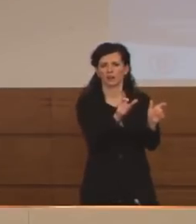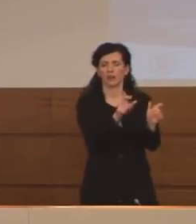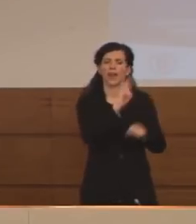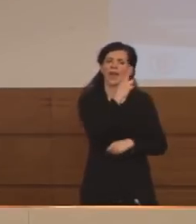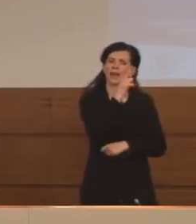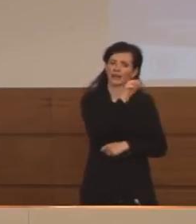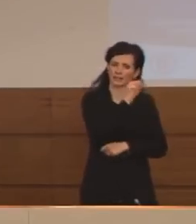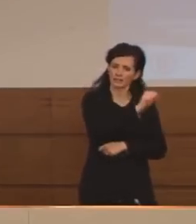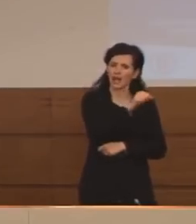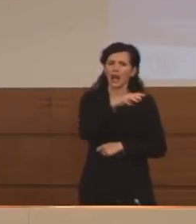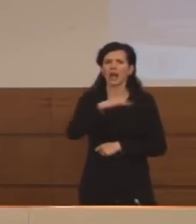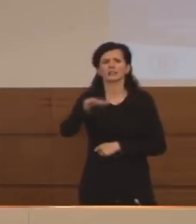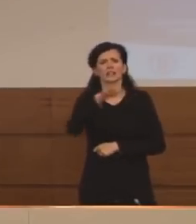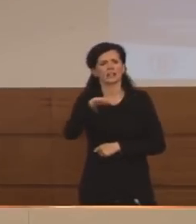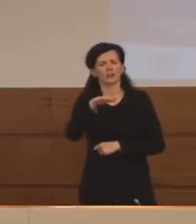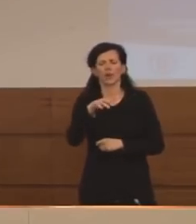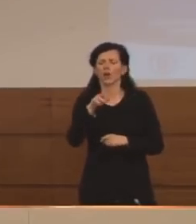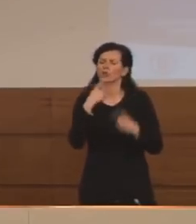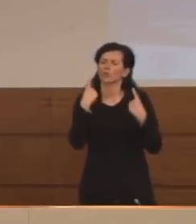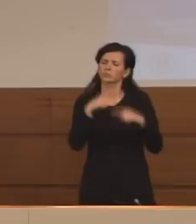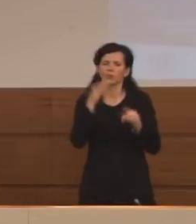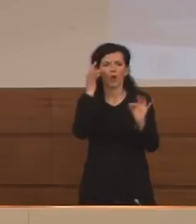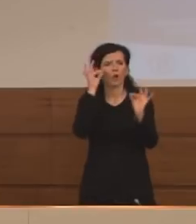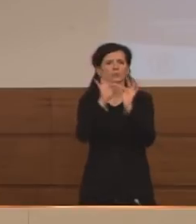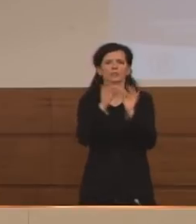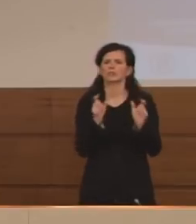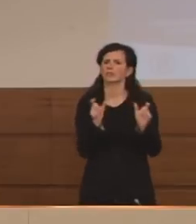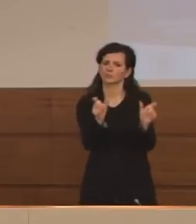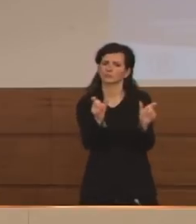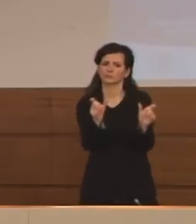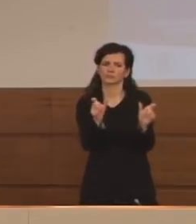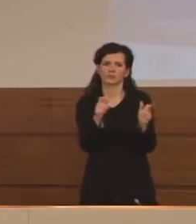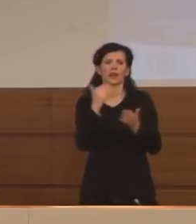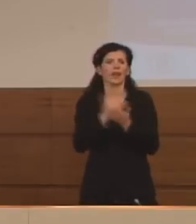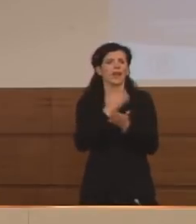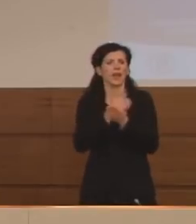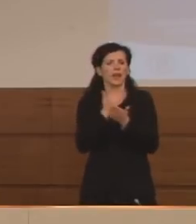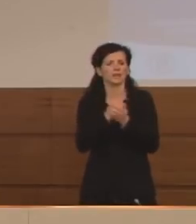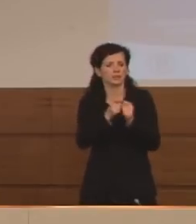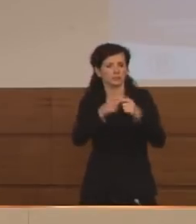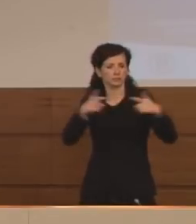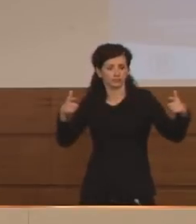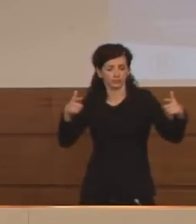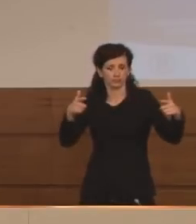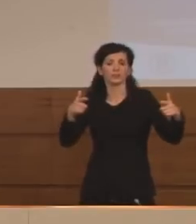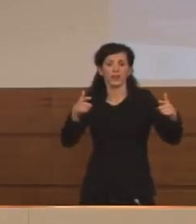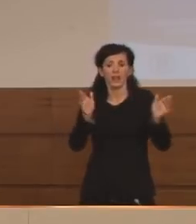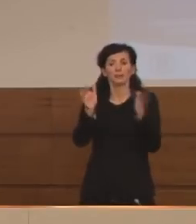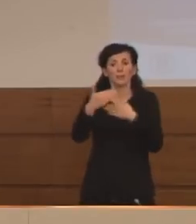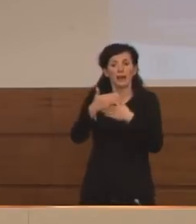Quindi rinforzare, diciamo, la medicina a livello di dipartimenti di prenvenzione è fondamentale